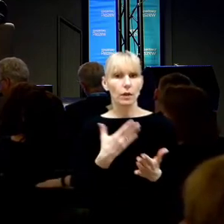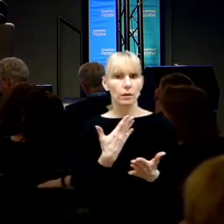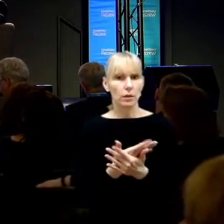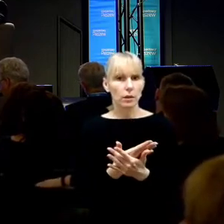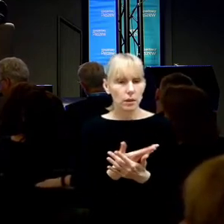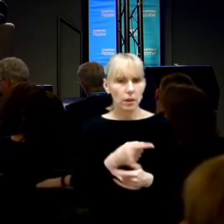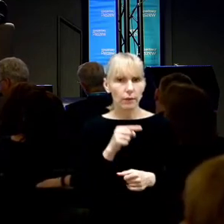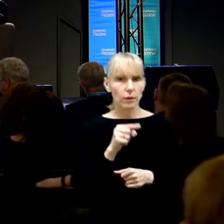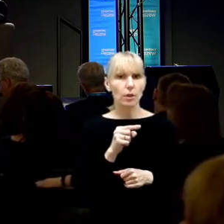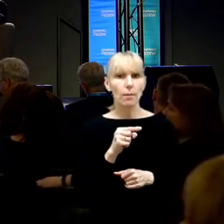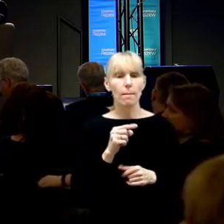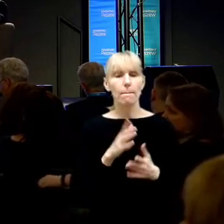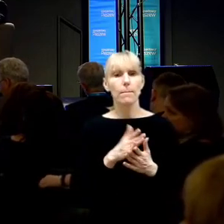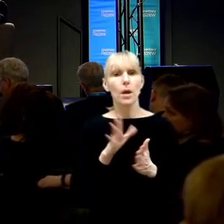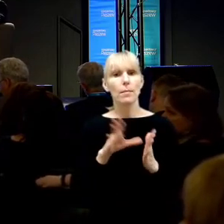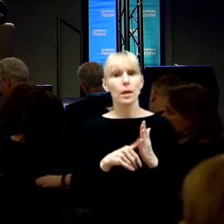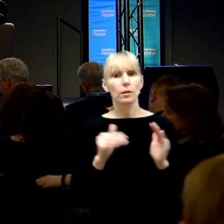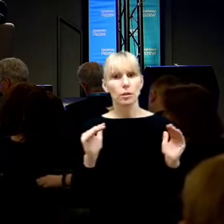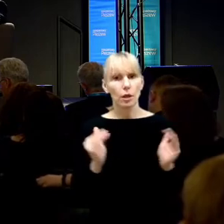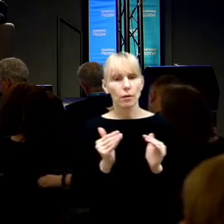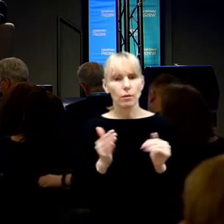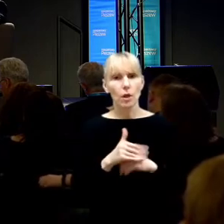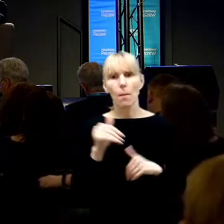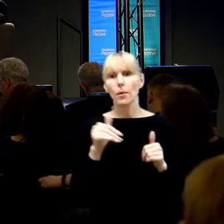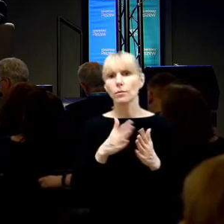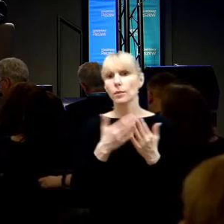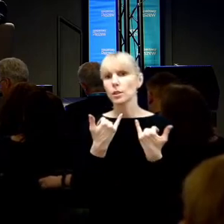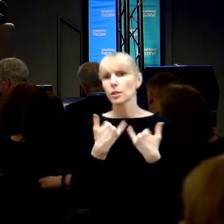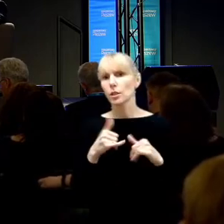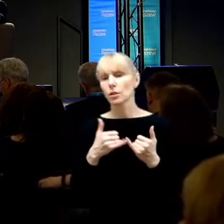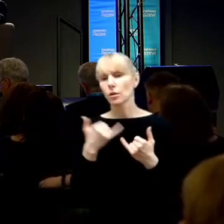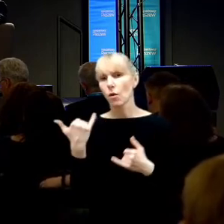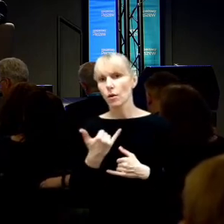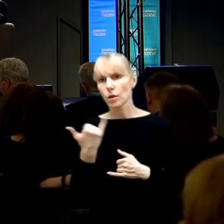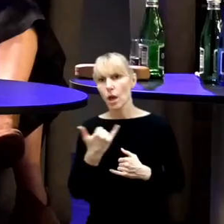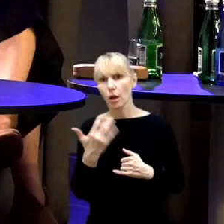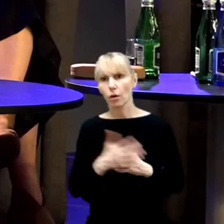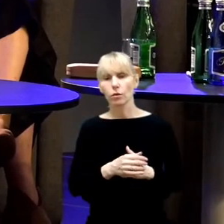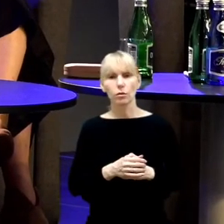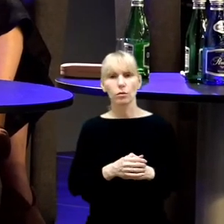może mieć też inną jakość niż w dużym mieście. Czy tak się dzieje i czy różnice pomiędzy tym,